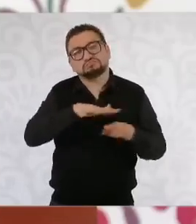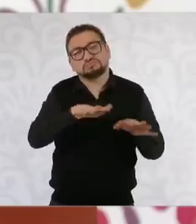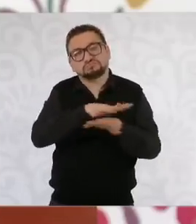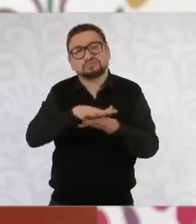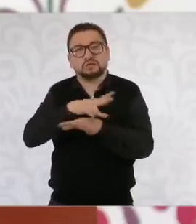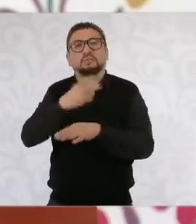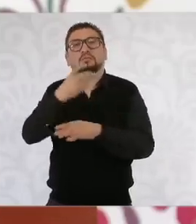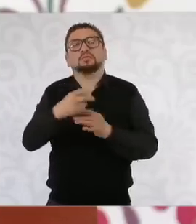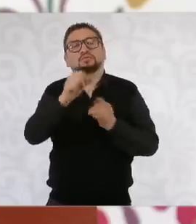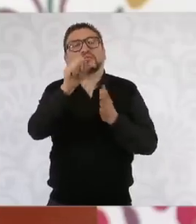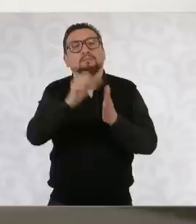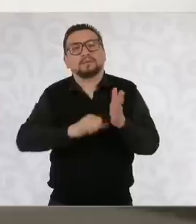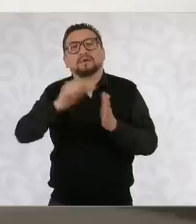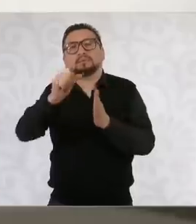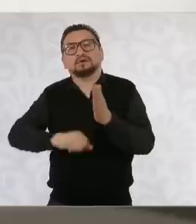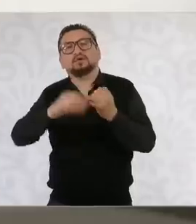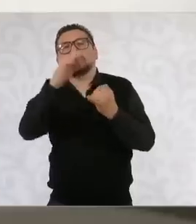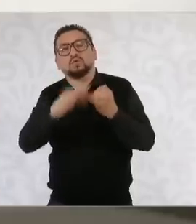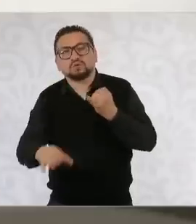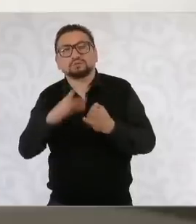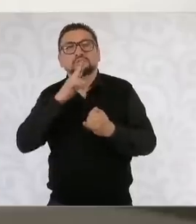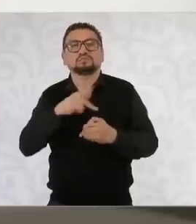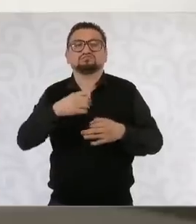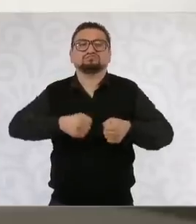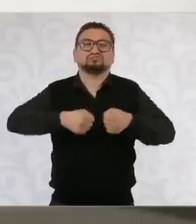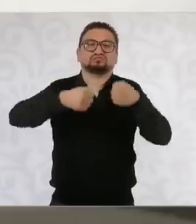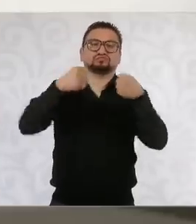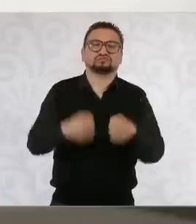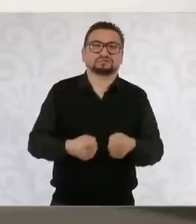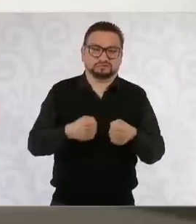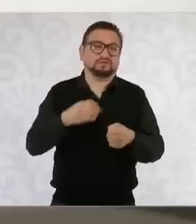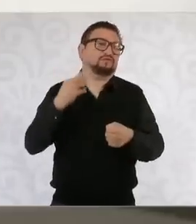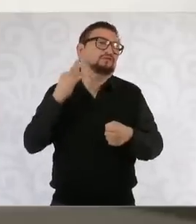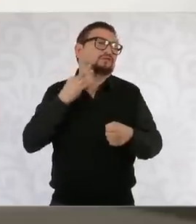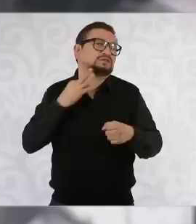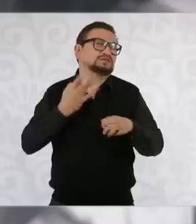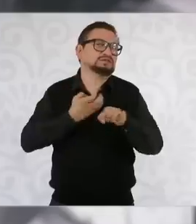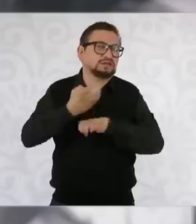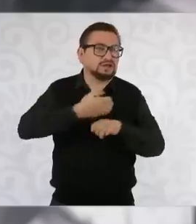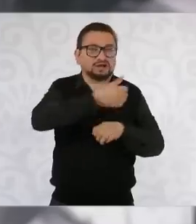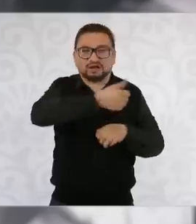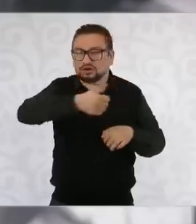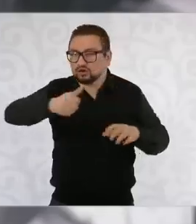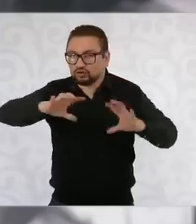del mes se hace esta consolidación con todas las fiscalías estatales y con la fiscalía general de